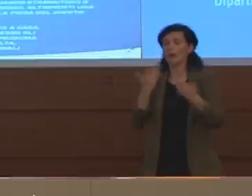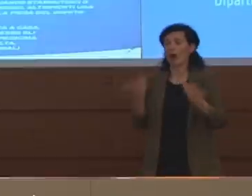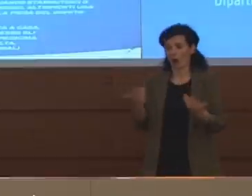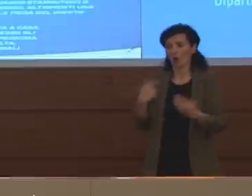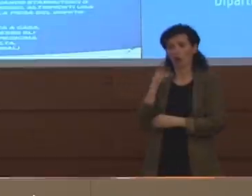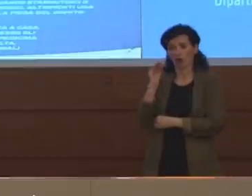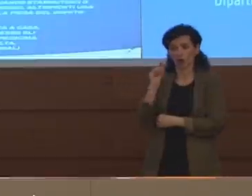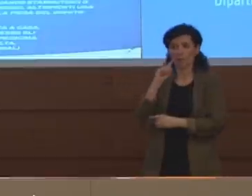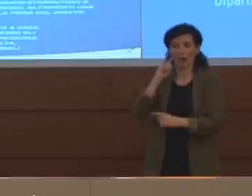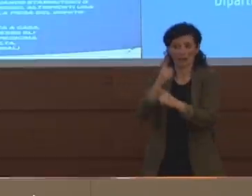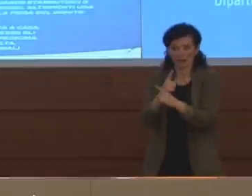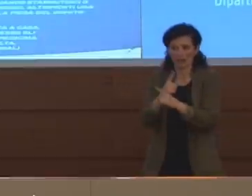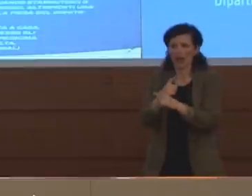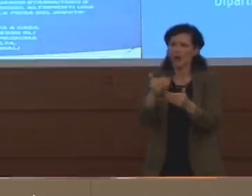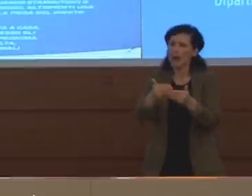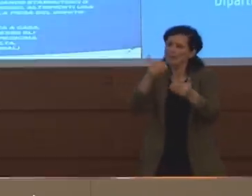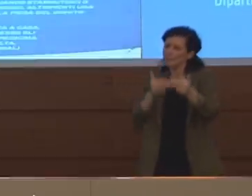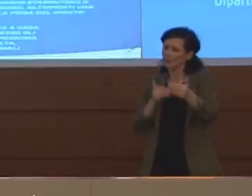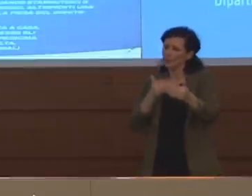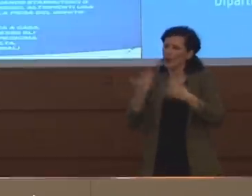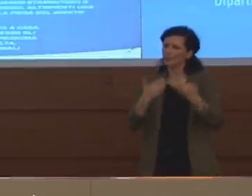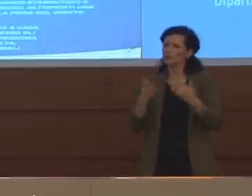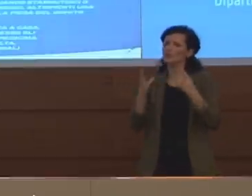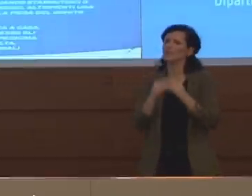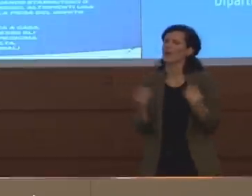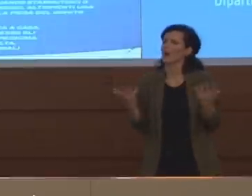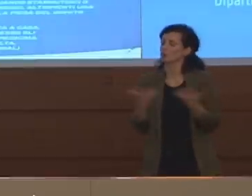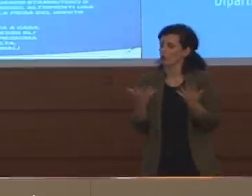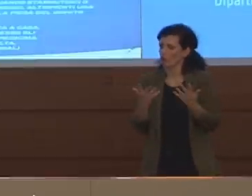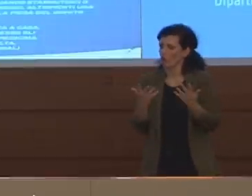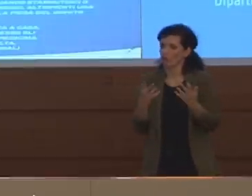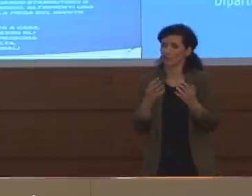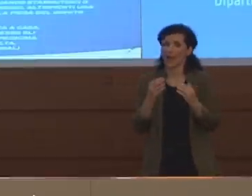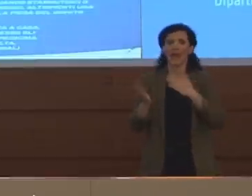fatto prima dell'emergenza, prima che scoppiasse l'emergenza, prima che andasse